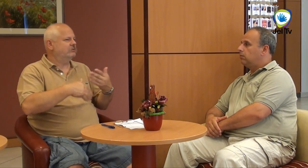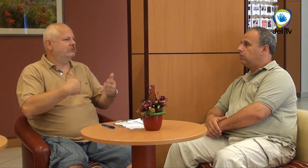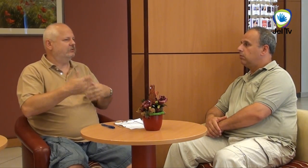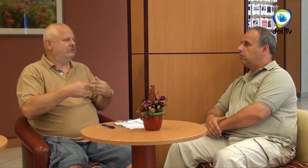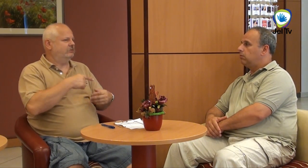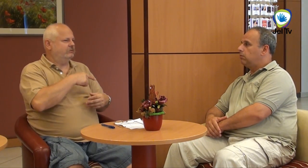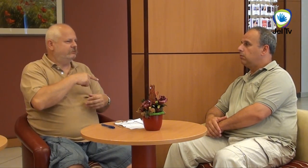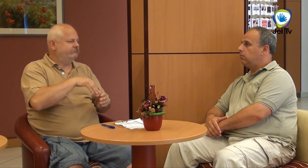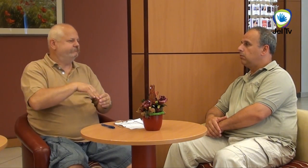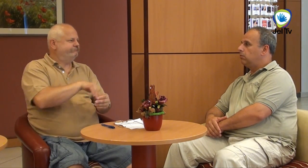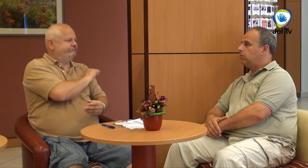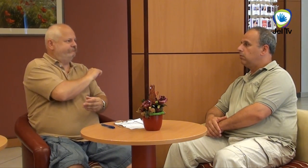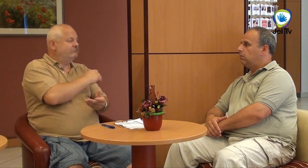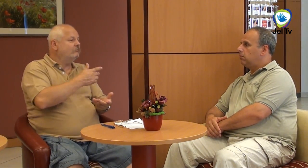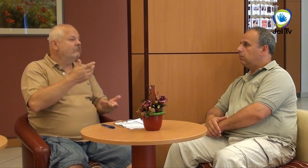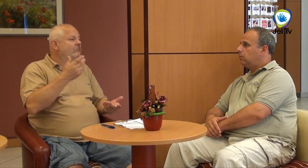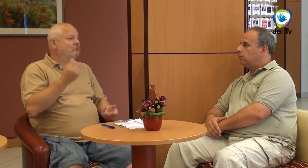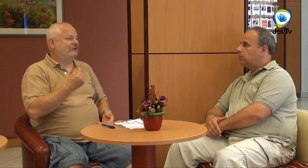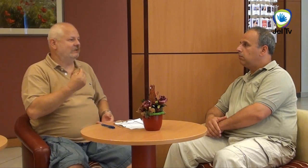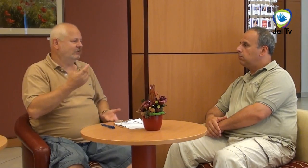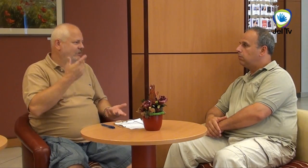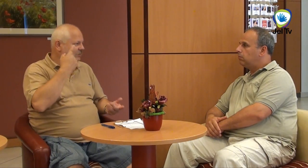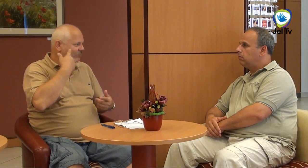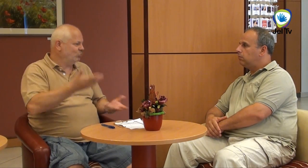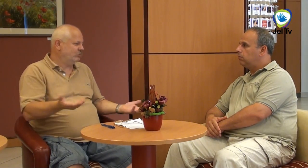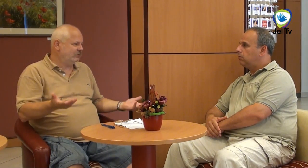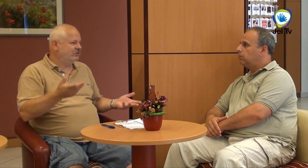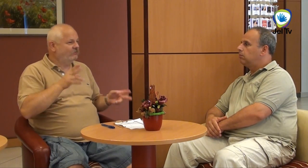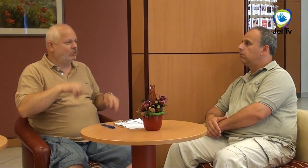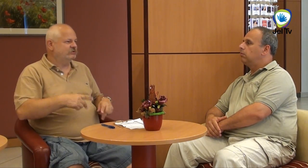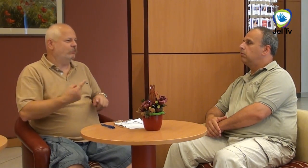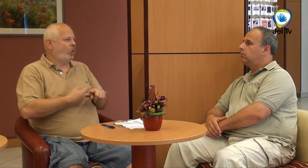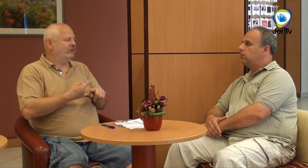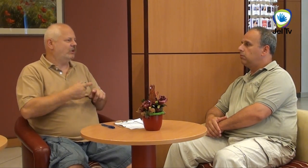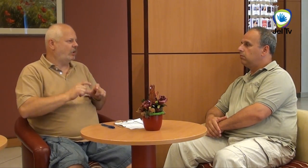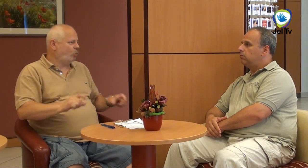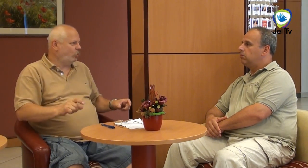Az idő folyamán kilépett, de hogy miért, nem tudni, valószínű, hogy a politika az oka.